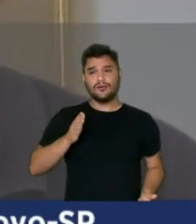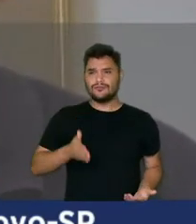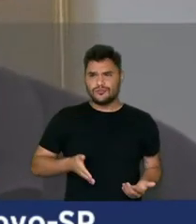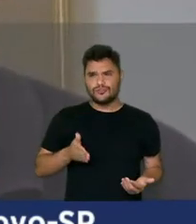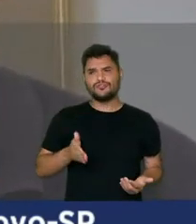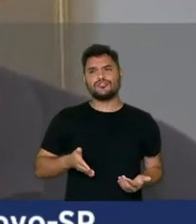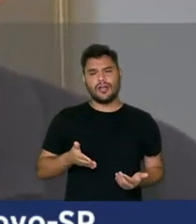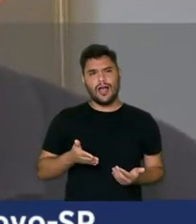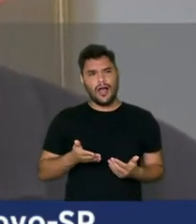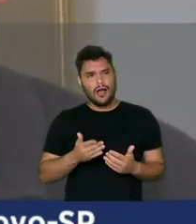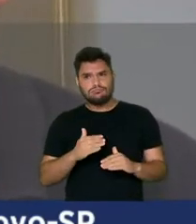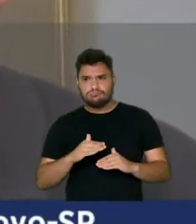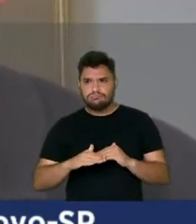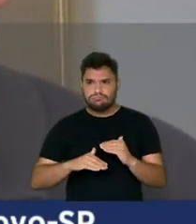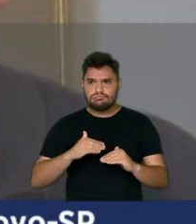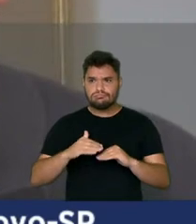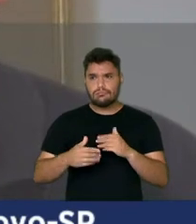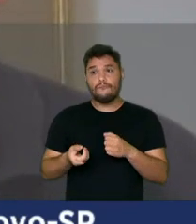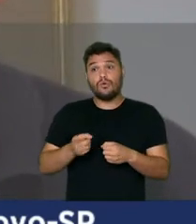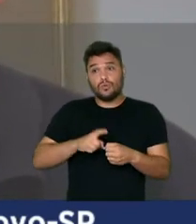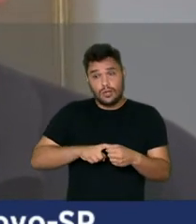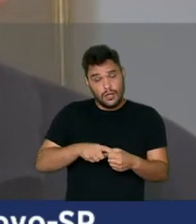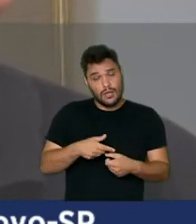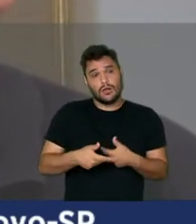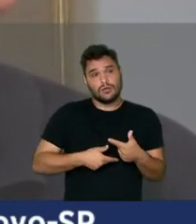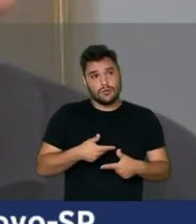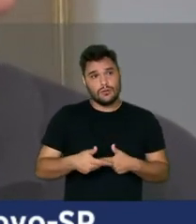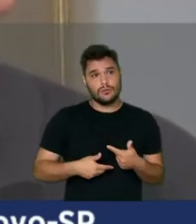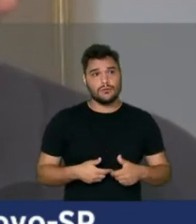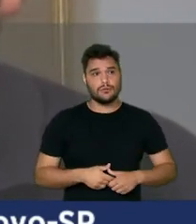ESTÁ RECUPERANDO AS SUAS ATIVIDADES E, PORTANTO, A